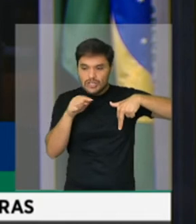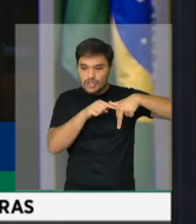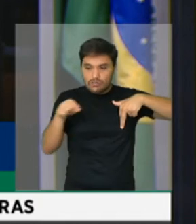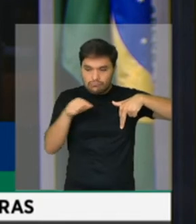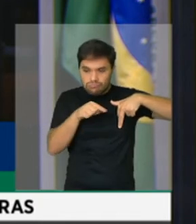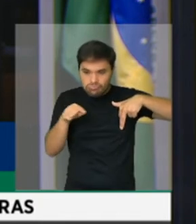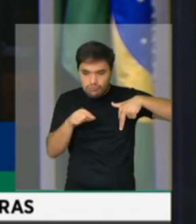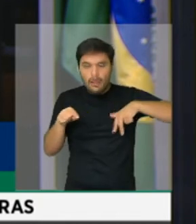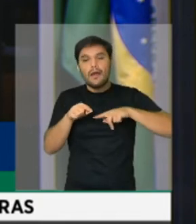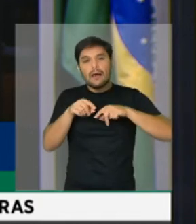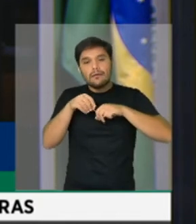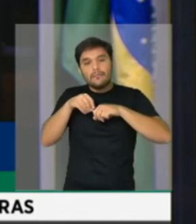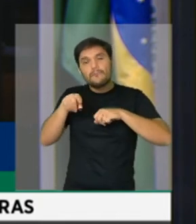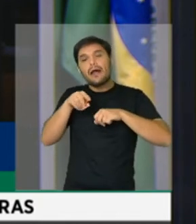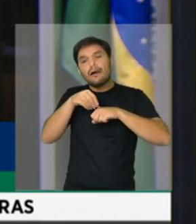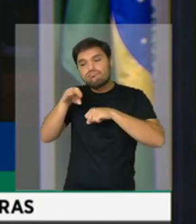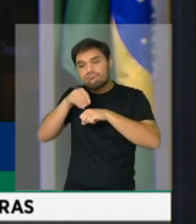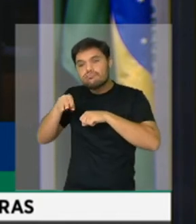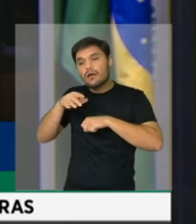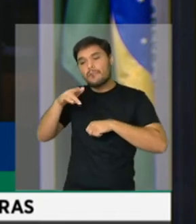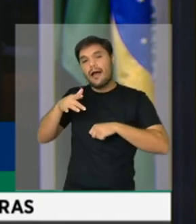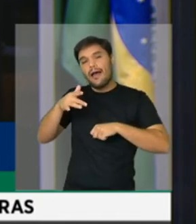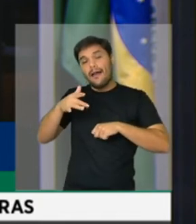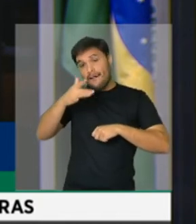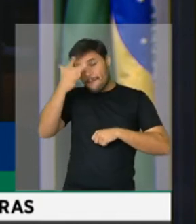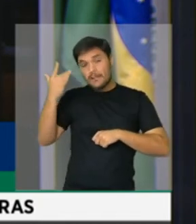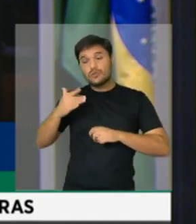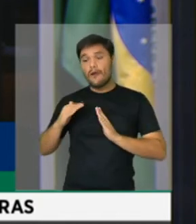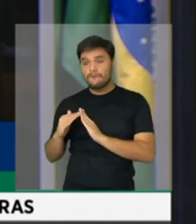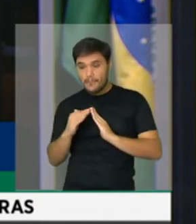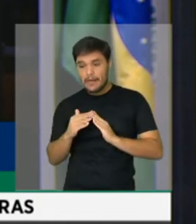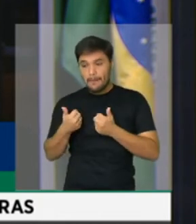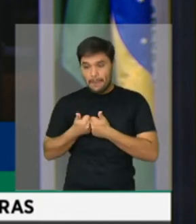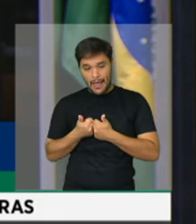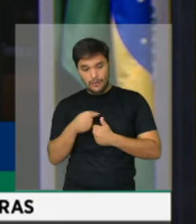DE MODICIDADE TARIFÁRIA. POR FIM PROPUSEMOS A INCLUSÃO DE DISPOSITIVO, QUE CONFERE TRATAMENTO AO USO DE FAIXA